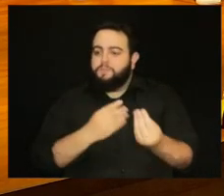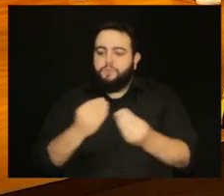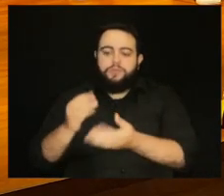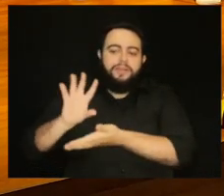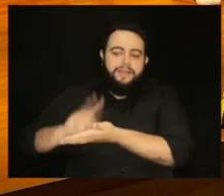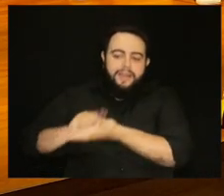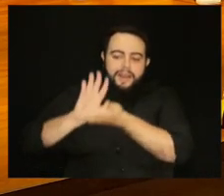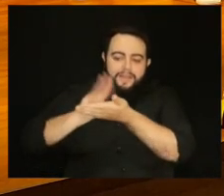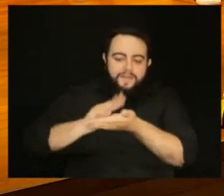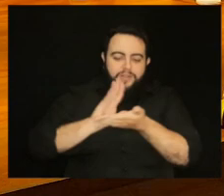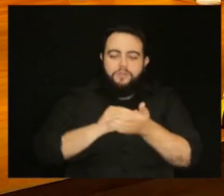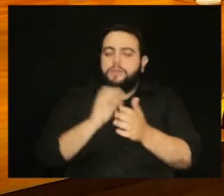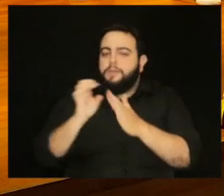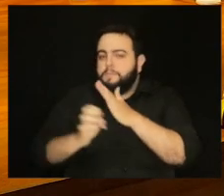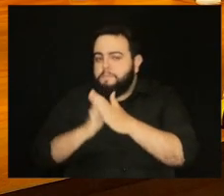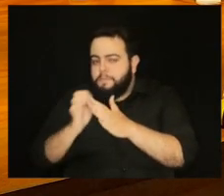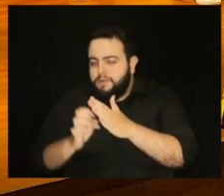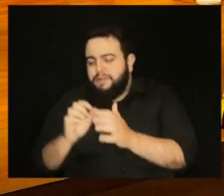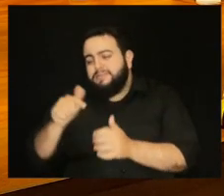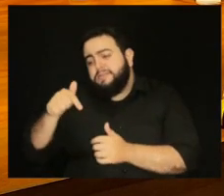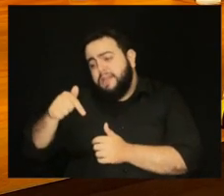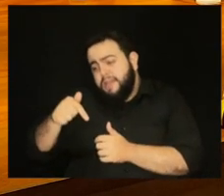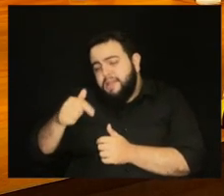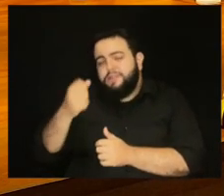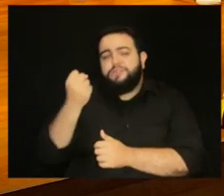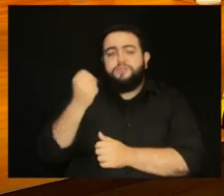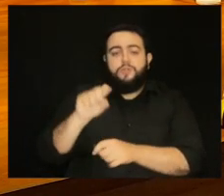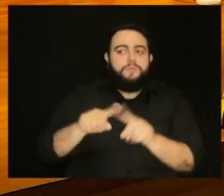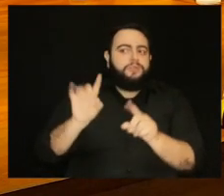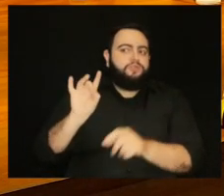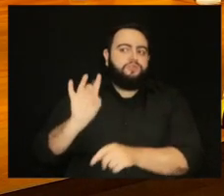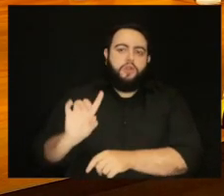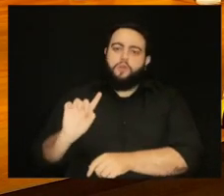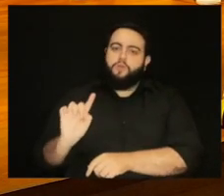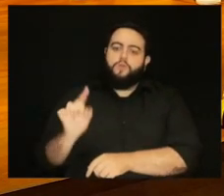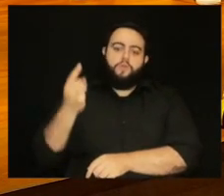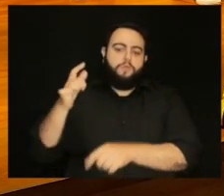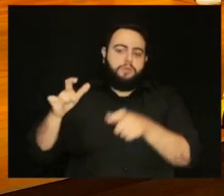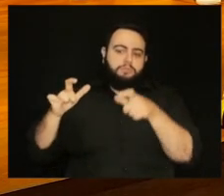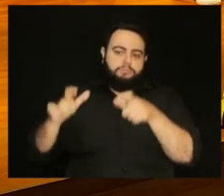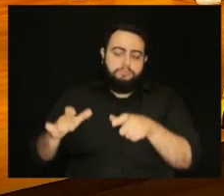sete oito, mas tinha só uma fábrica de discos que era a fábrica da Odeon no Rio de Janeiro. Ele